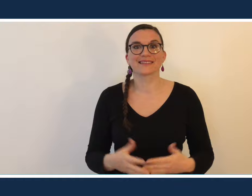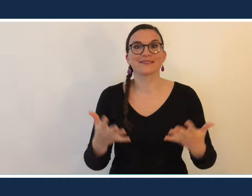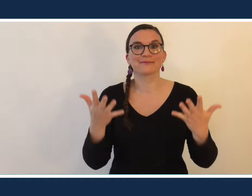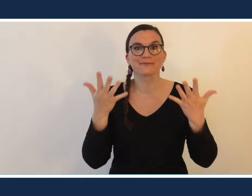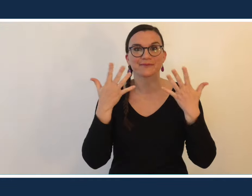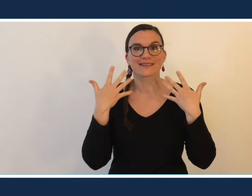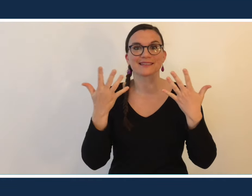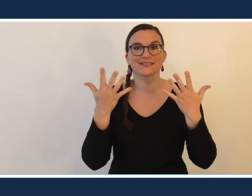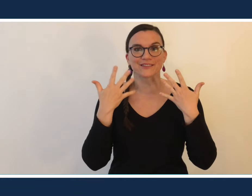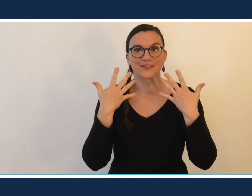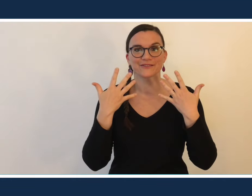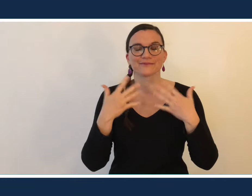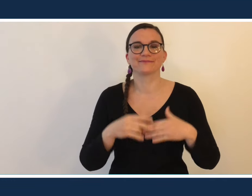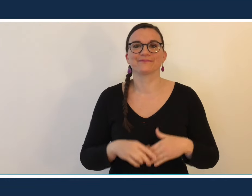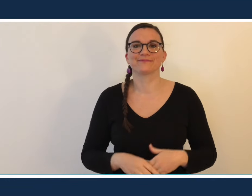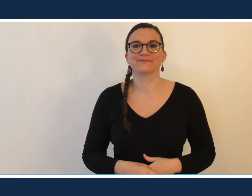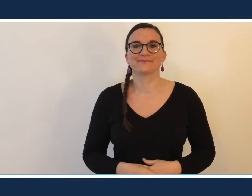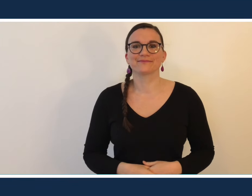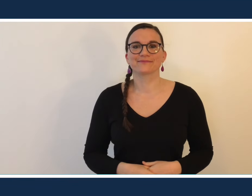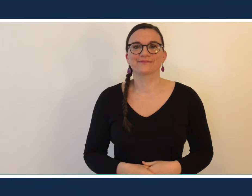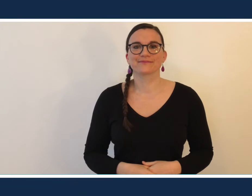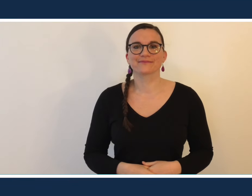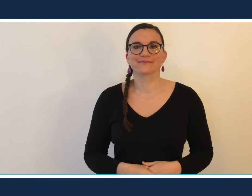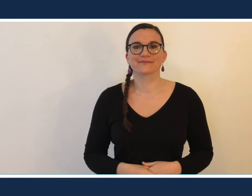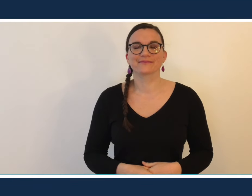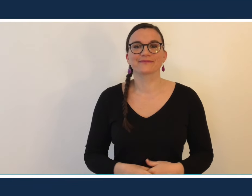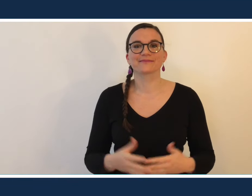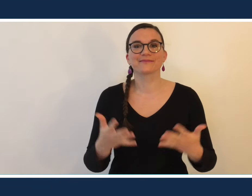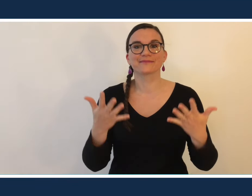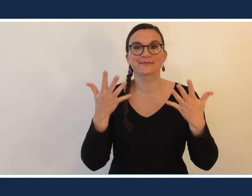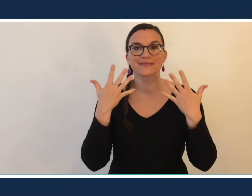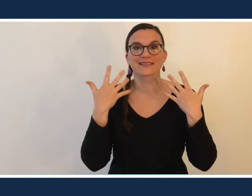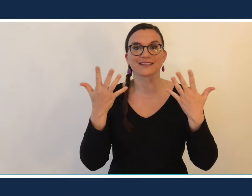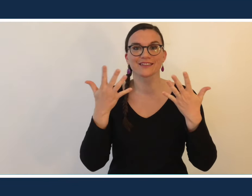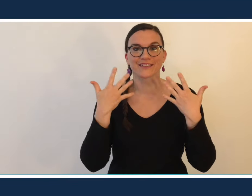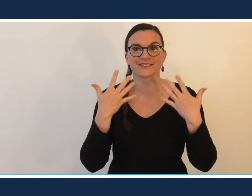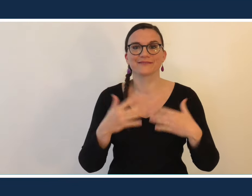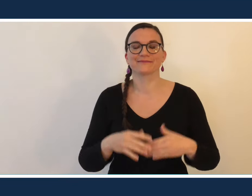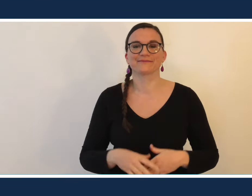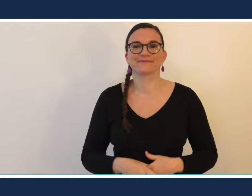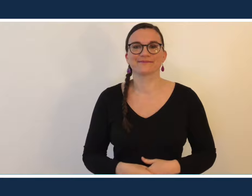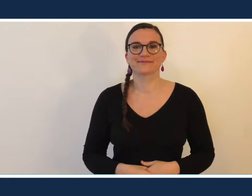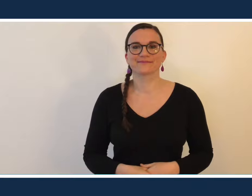[Printemps]